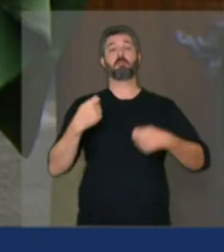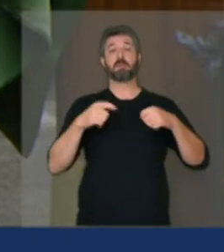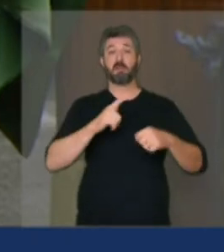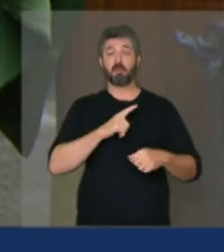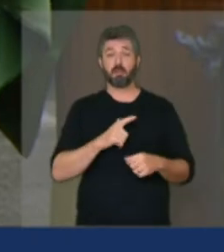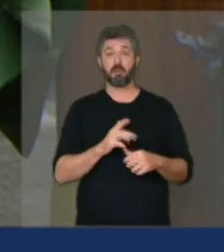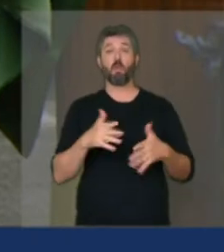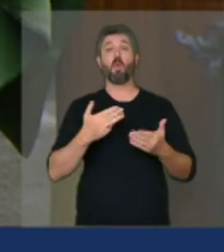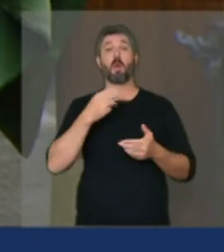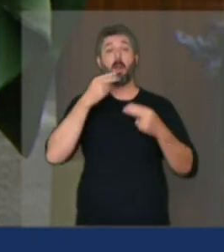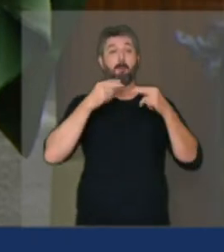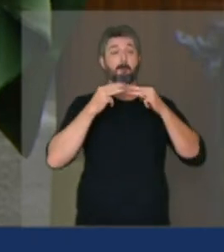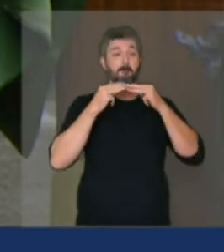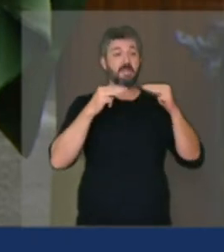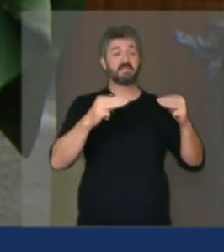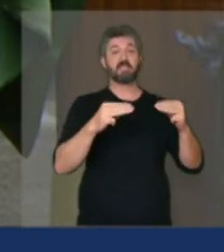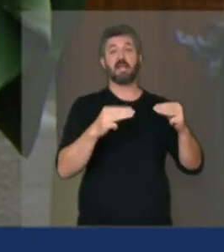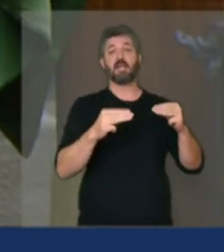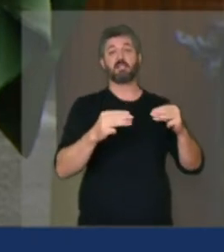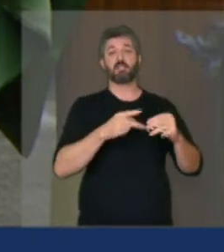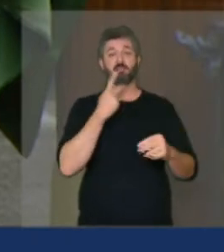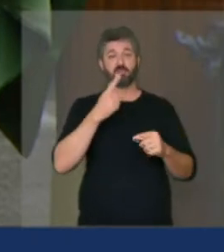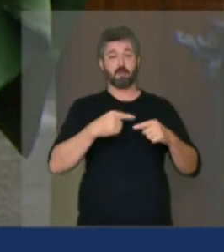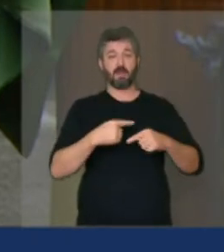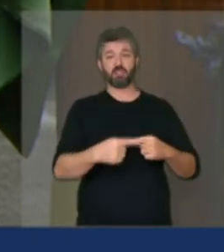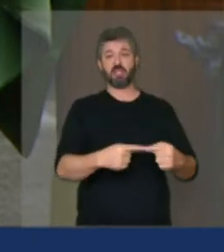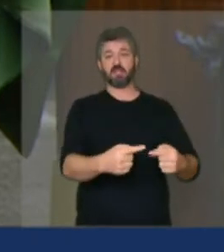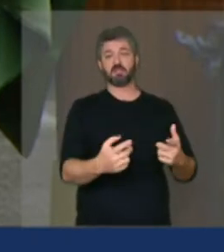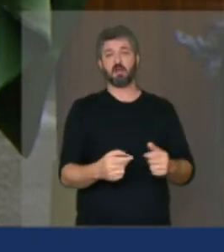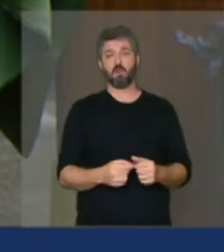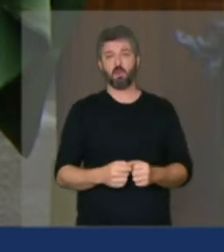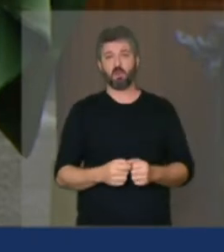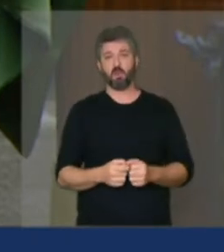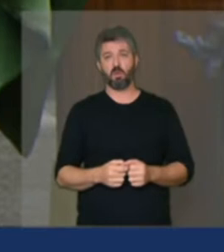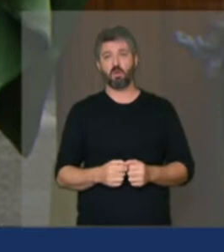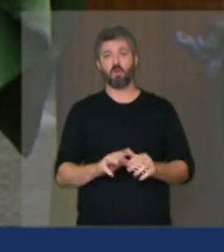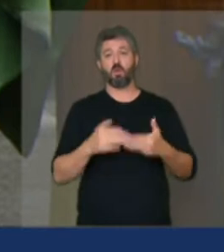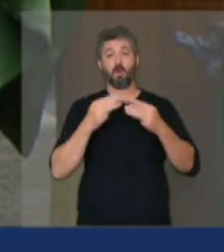LEVA PARA ESSA GERAÇÃO? QUAL É A MENSAGEM QUE O PRESIDENTE, QUE ESSA CASA VAI ESTAR MANDANDO PARA A